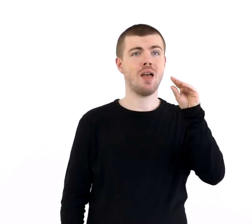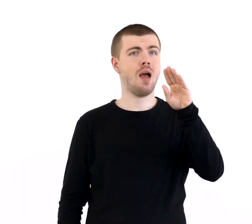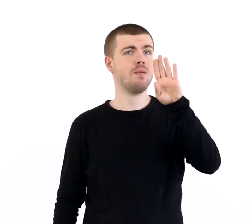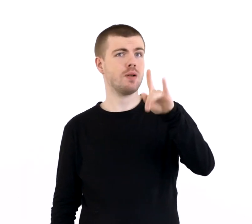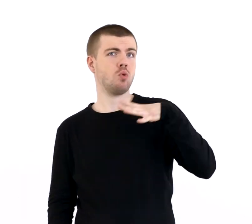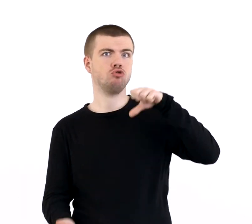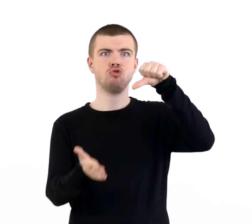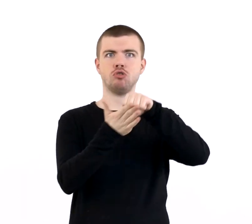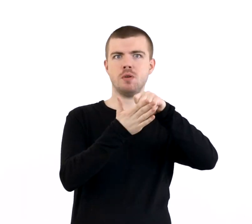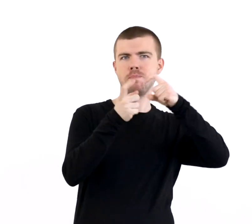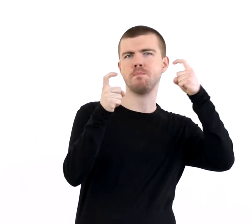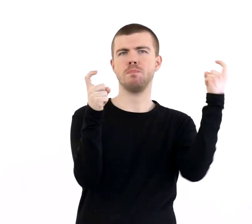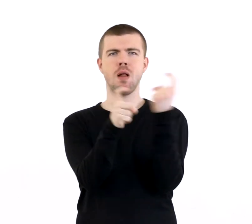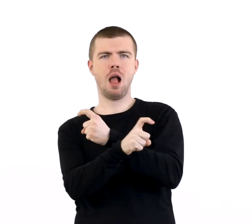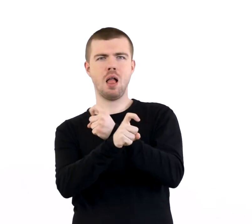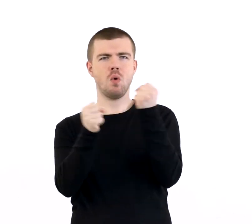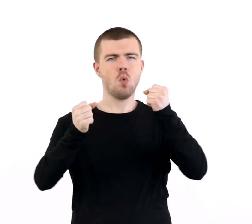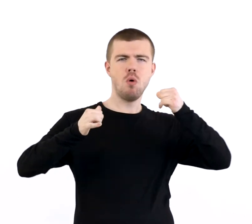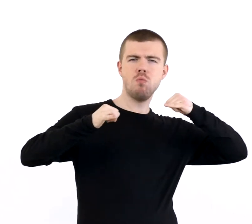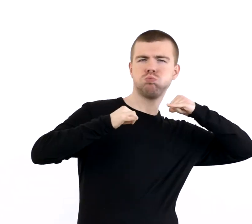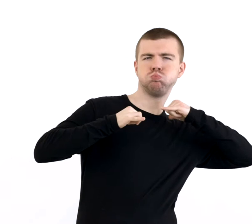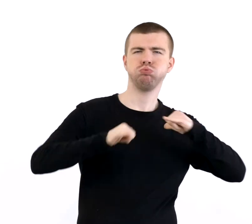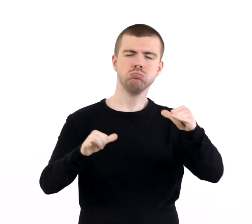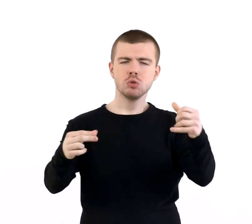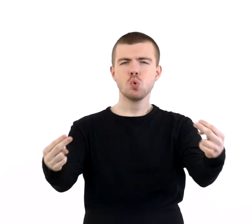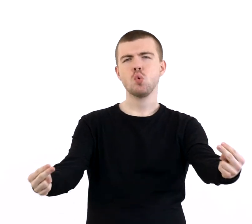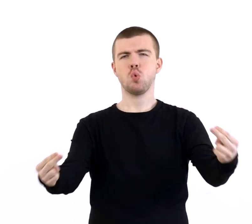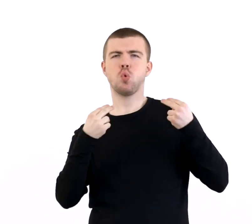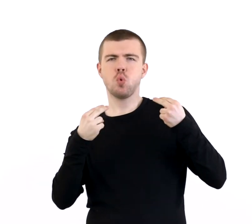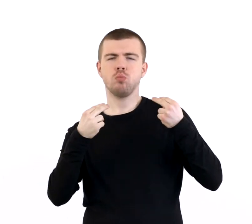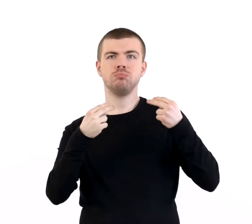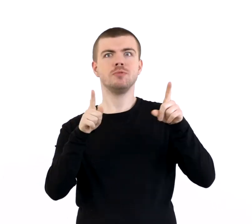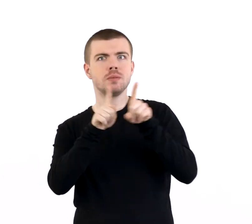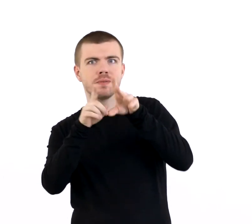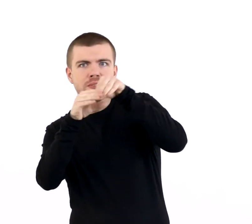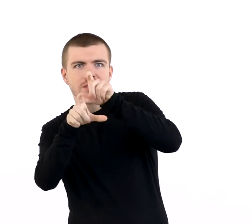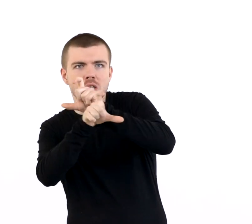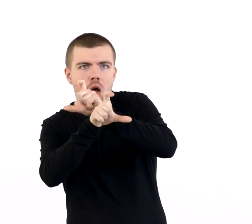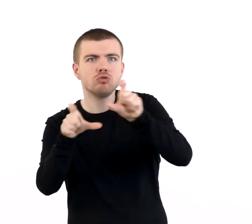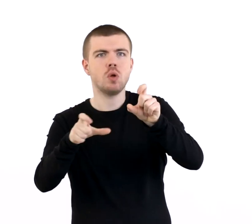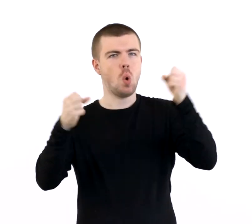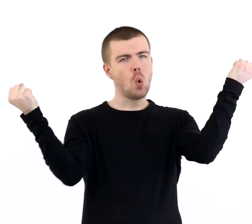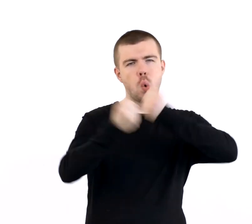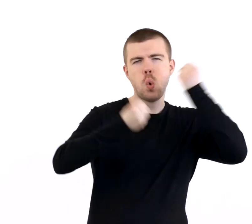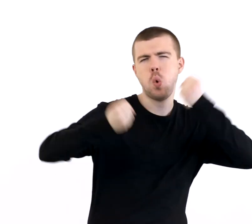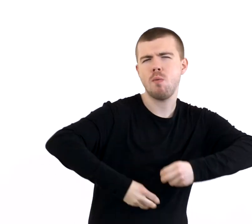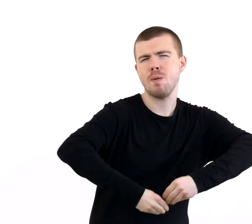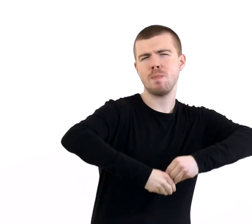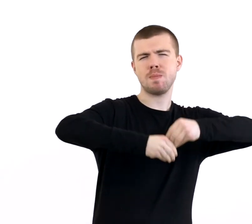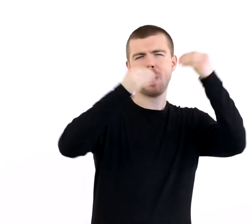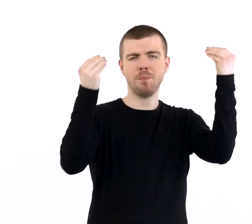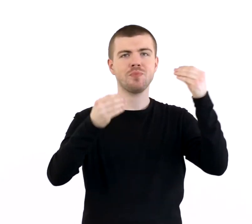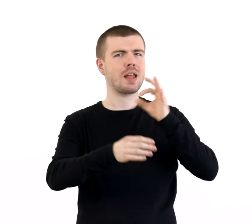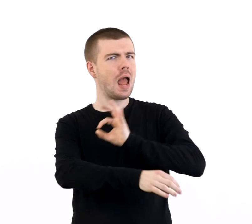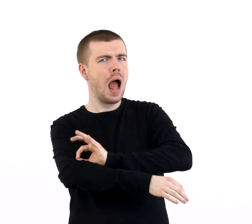Stolicą imperium pozostały Teby, które w tym czasie przeżywały swój największy rozkwit.